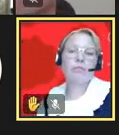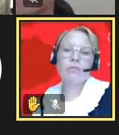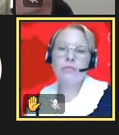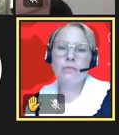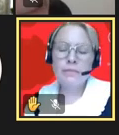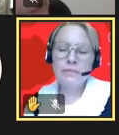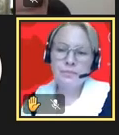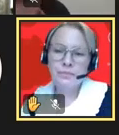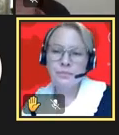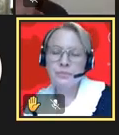Och